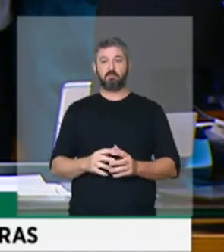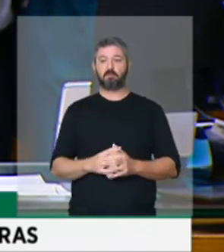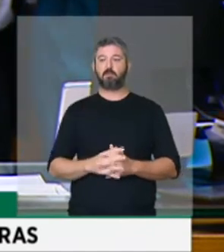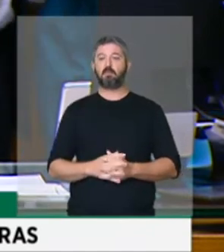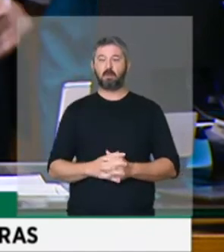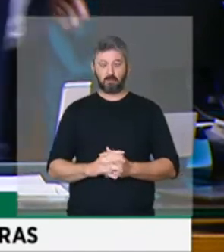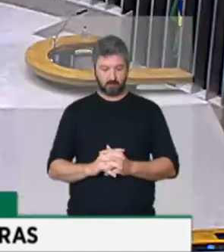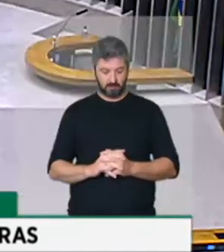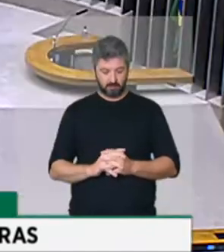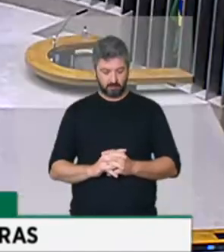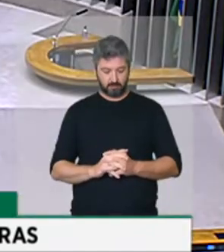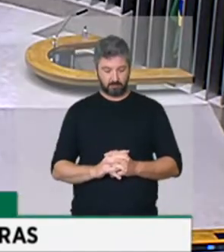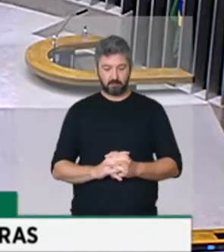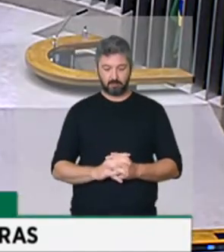PRIVATIZAÇÃO. -- [PRESIDENTE]: COMO